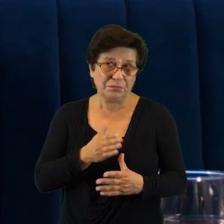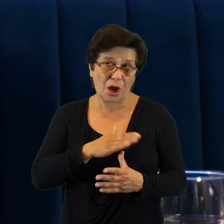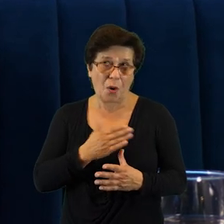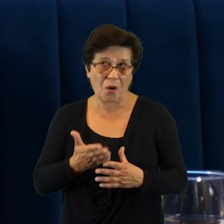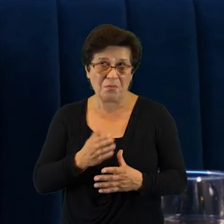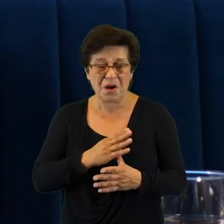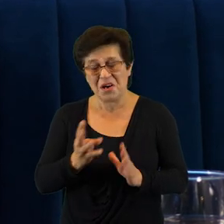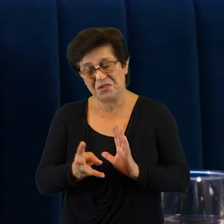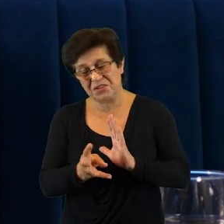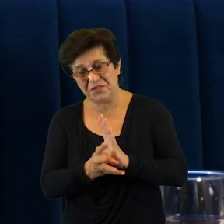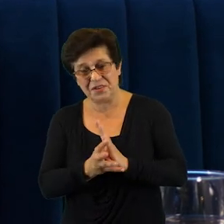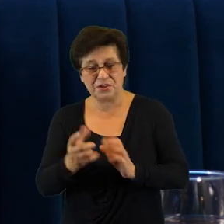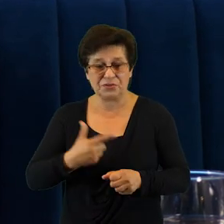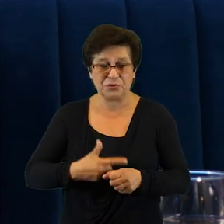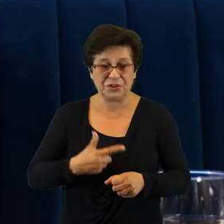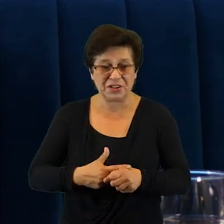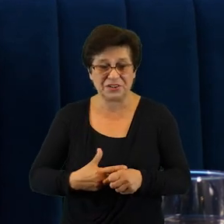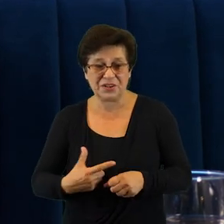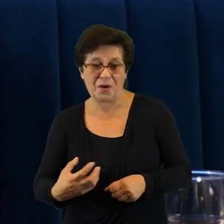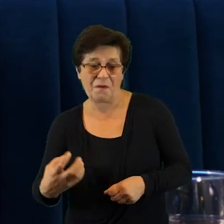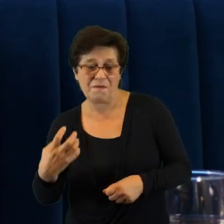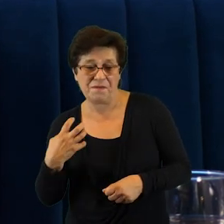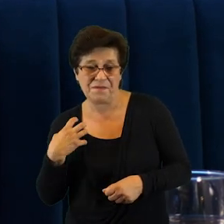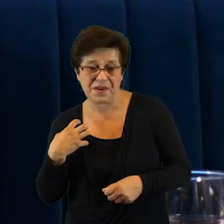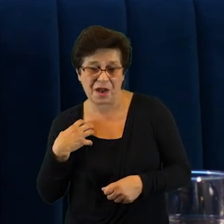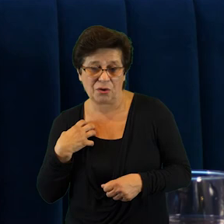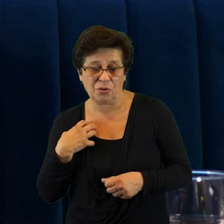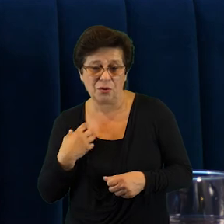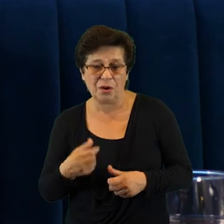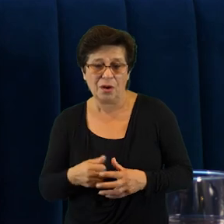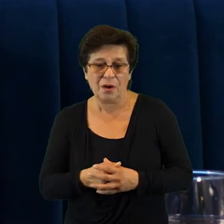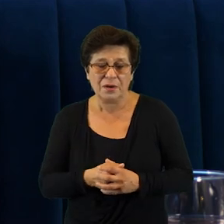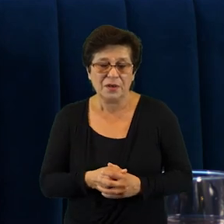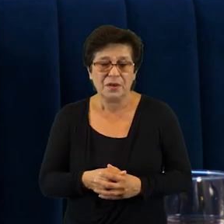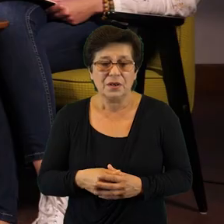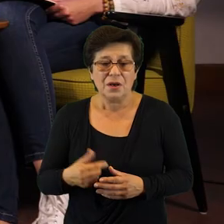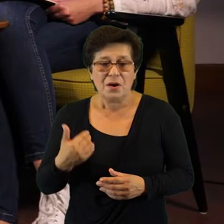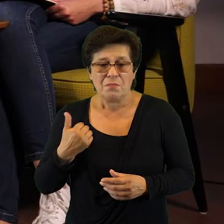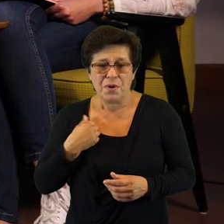potworzyć, umocnić się w rozmaitych, bardzo sprzecznych, i konserwatywnych, i komunistycznych,